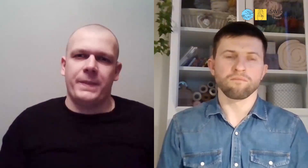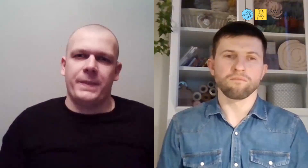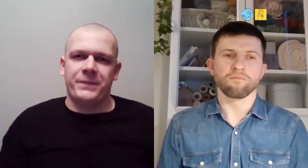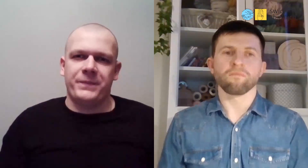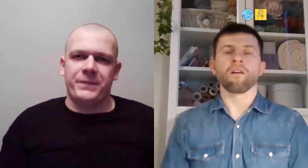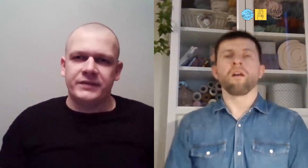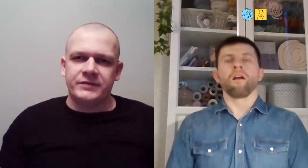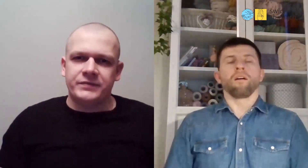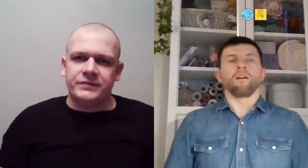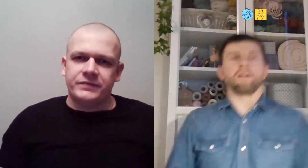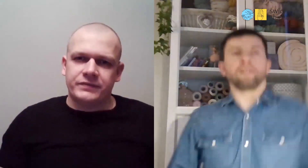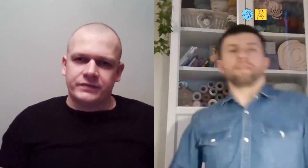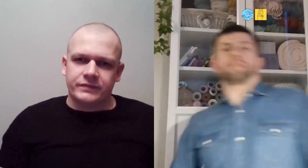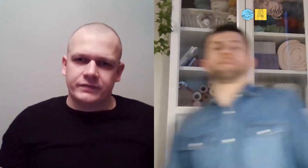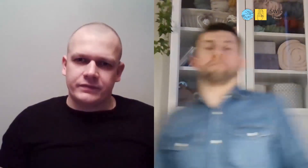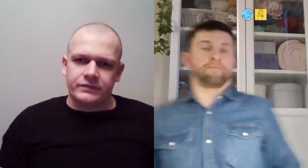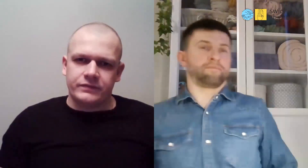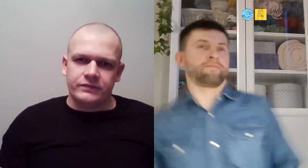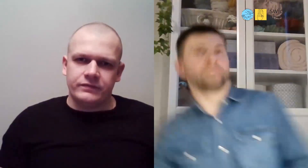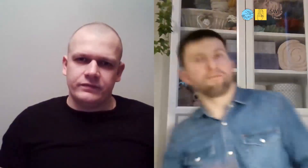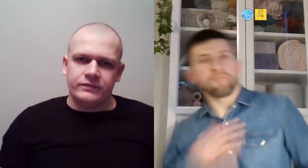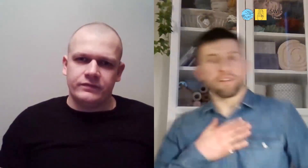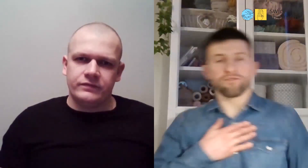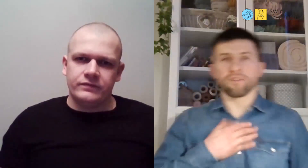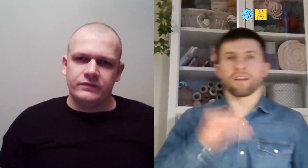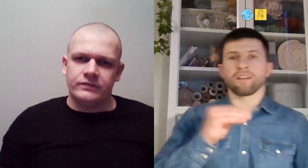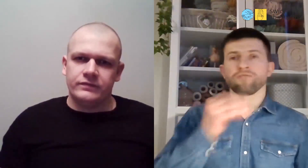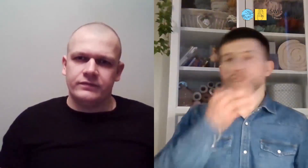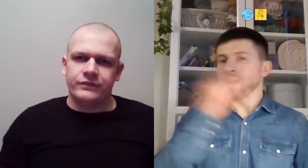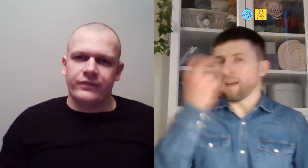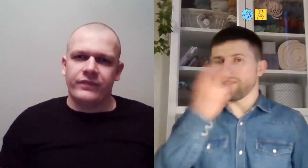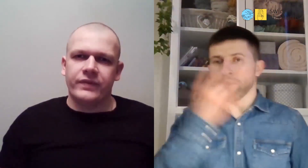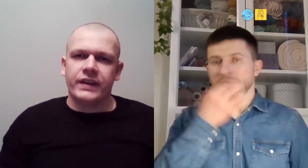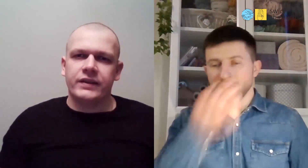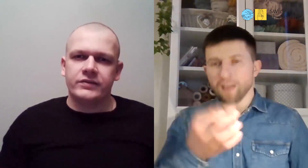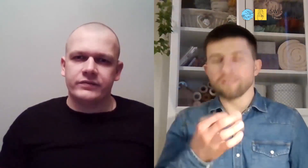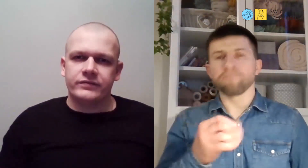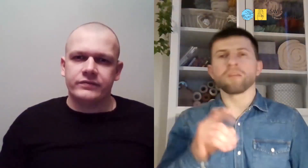[Maciek]: — Mam jeszcze ciekawe pytanie: